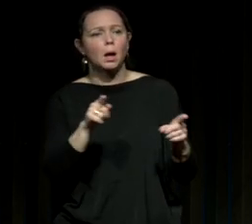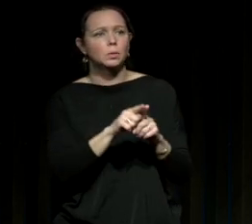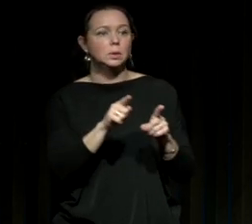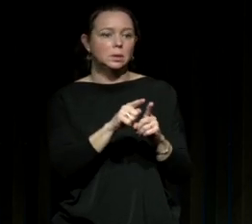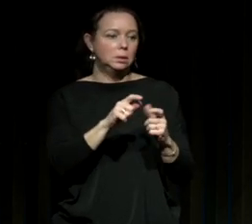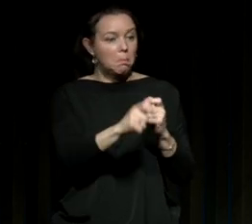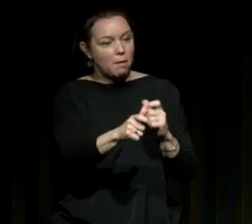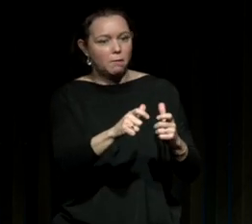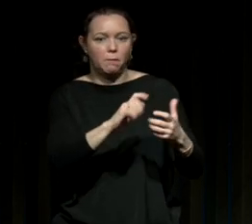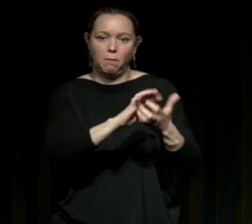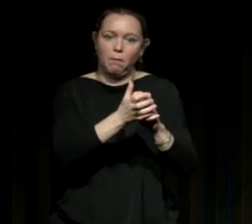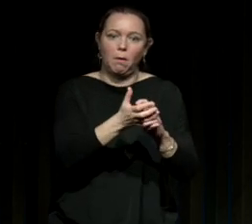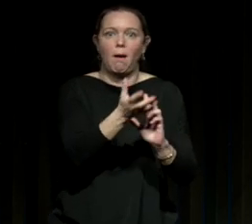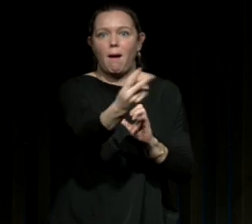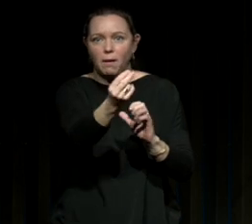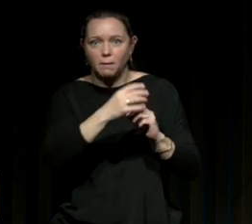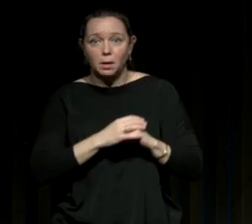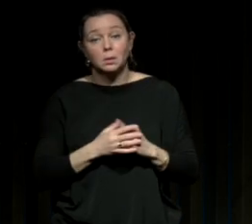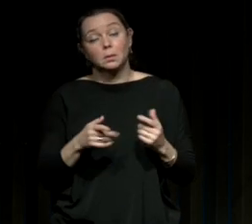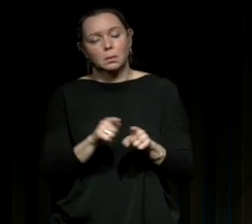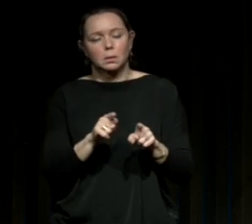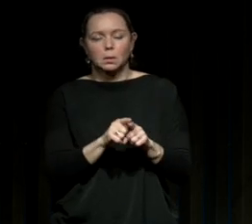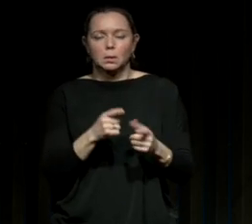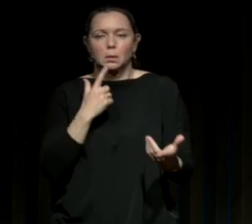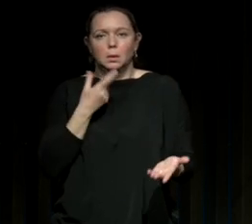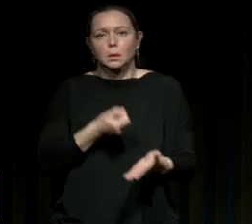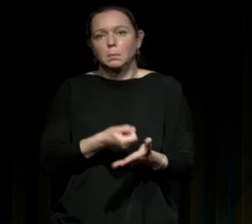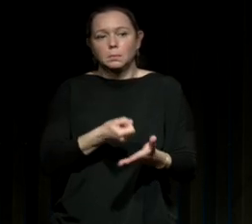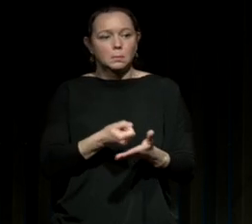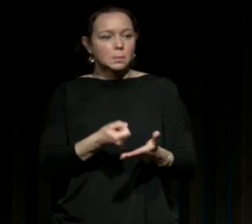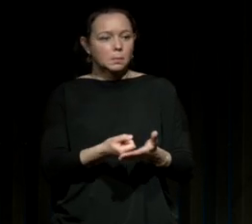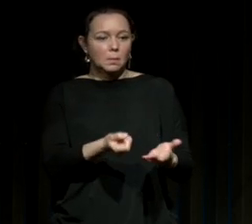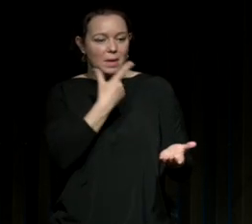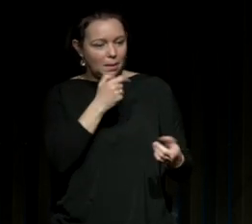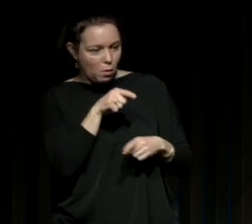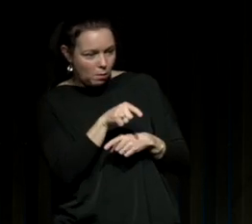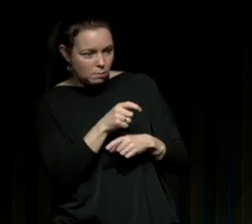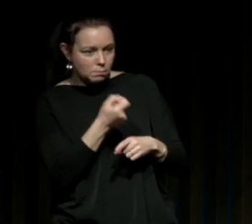quand même la moindre des choses il faut qu'on sache comment ces médicaments fonctionne alors